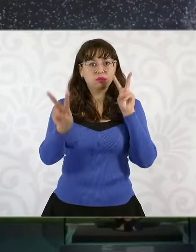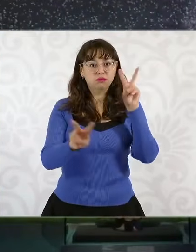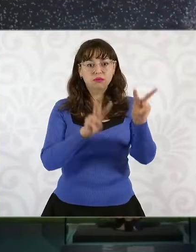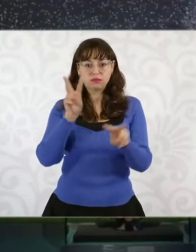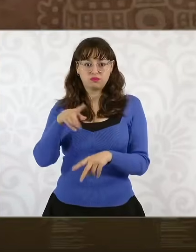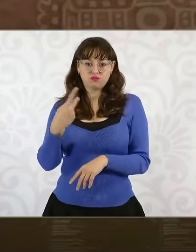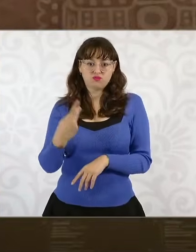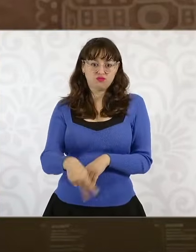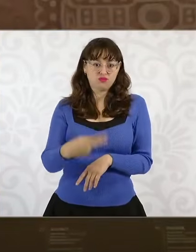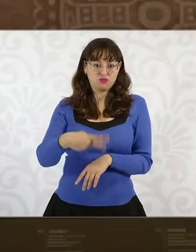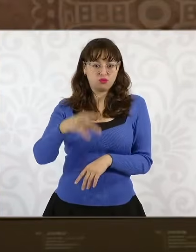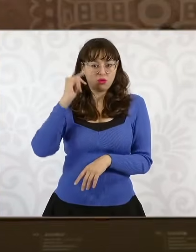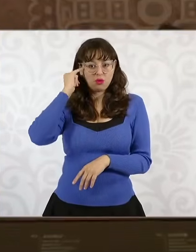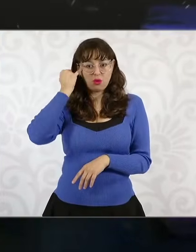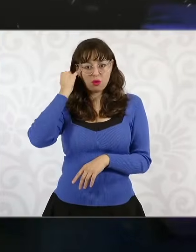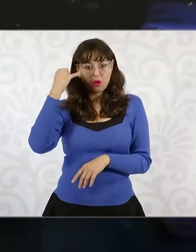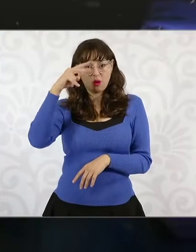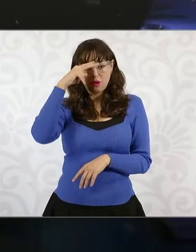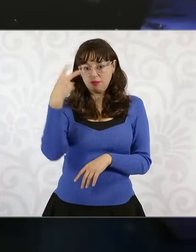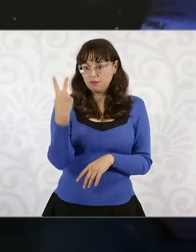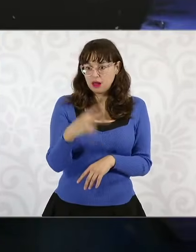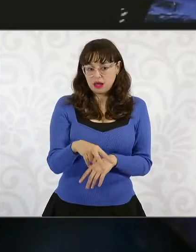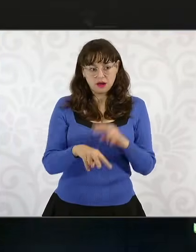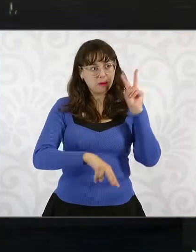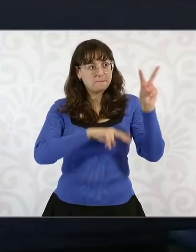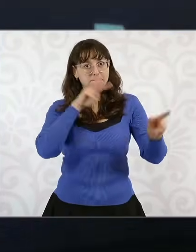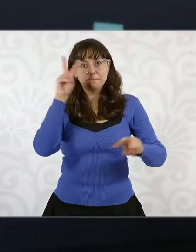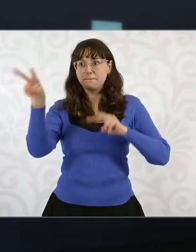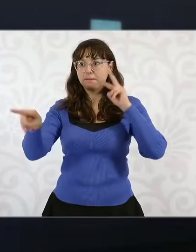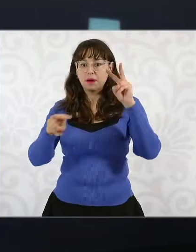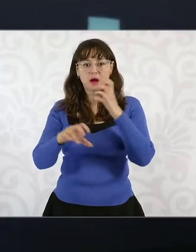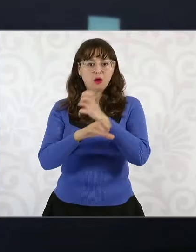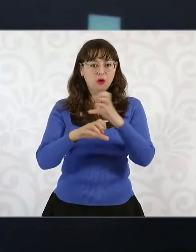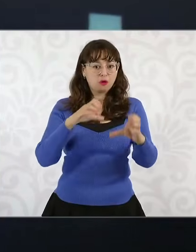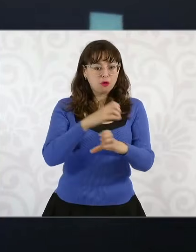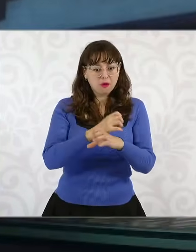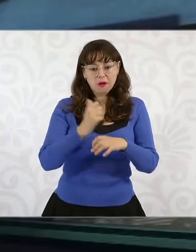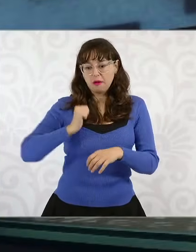originarios de México a través de las piezas arqueológicas que hemos